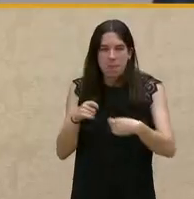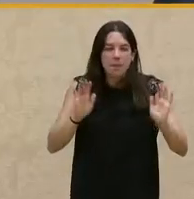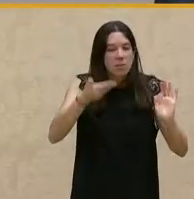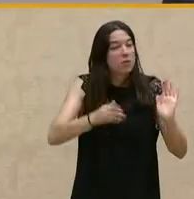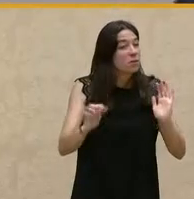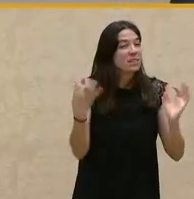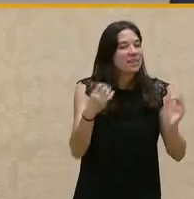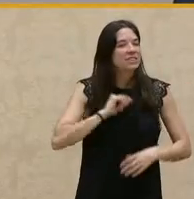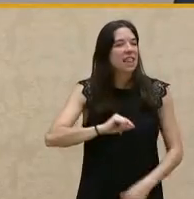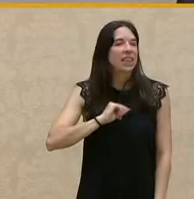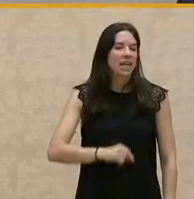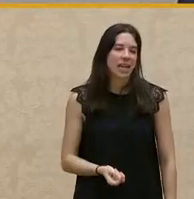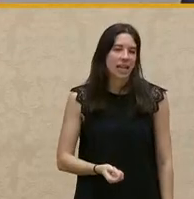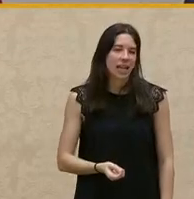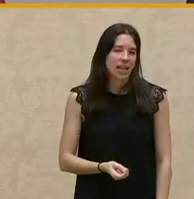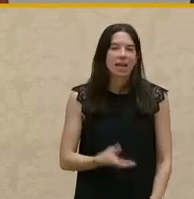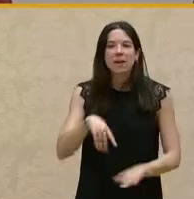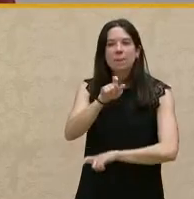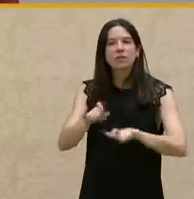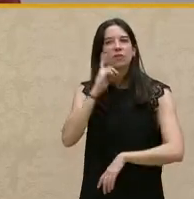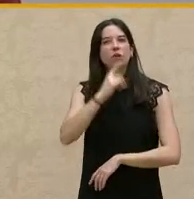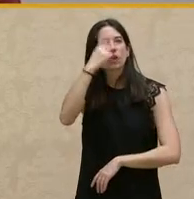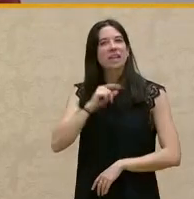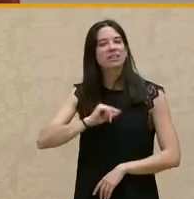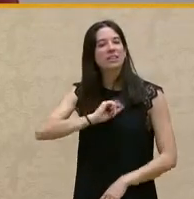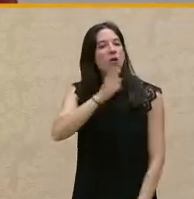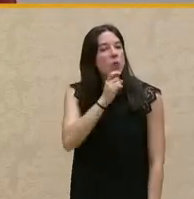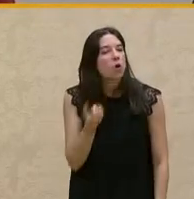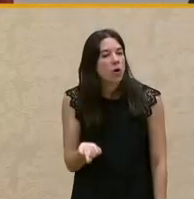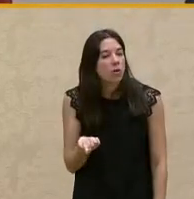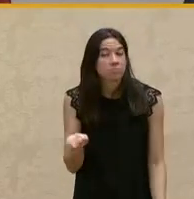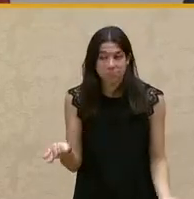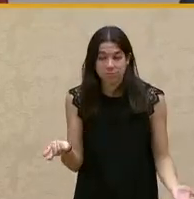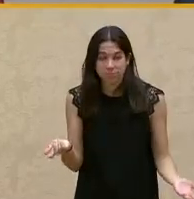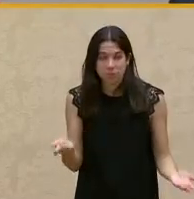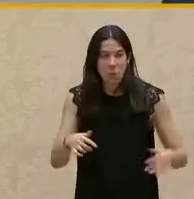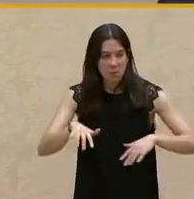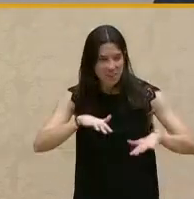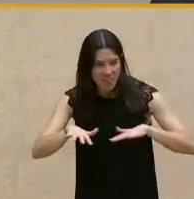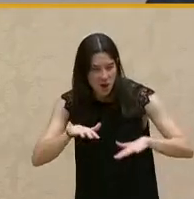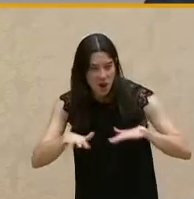sentir. ¿Cómo sienten las personas sordociegas? Evidentemente con la vibración, y cómo podemos